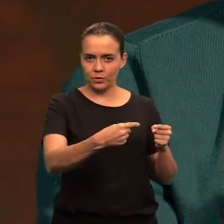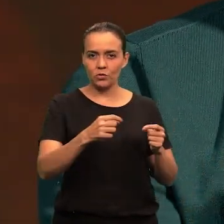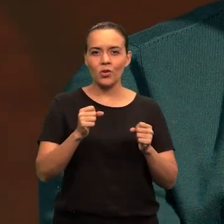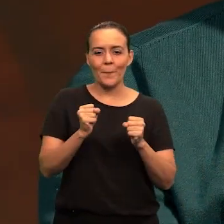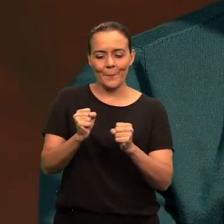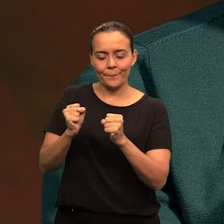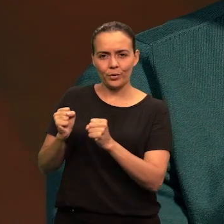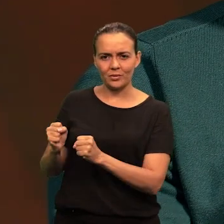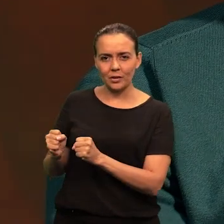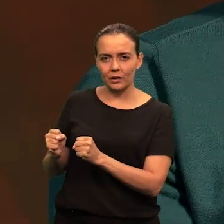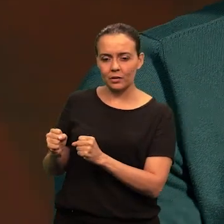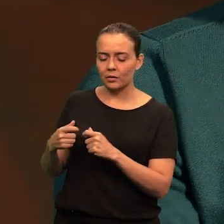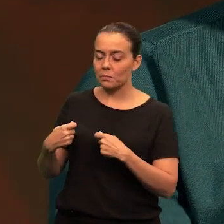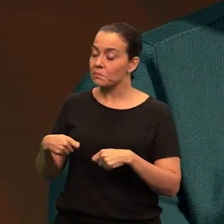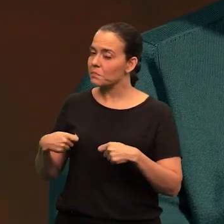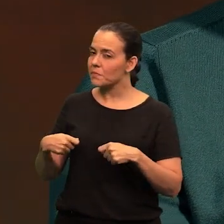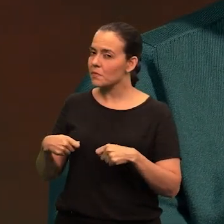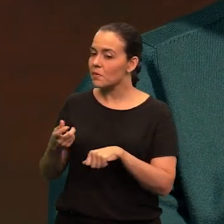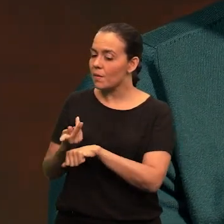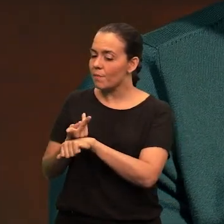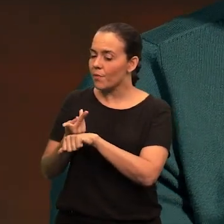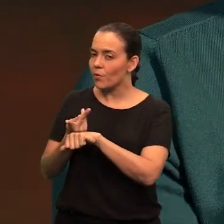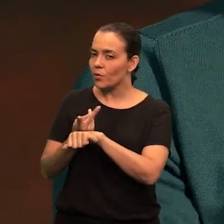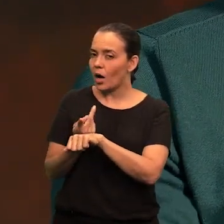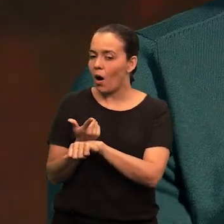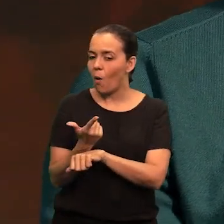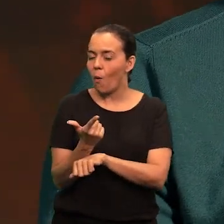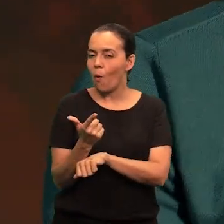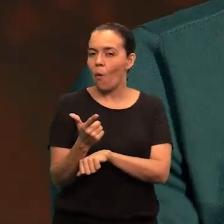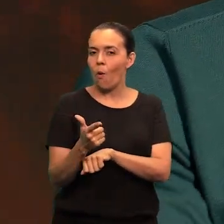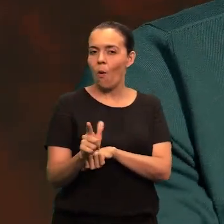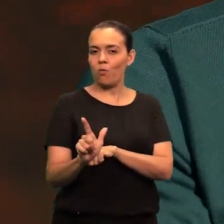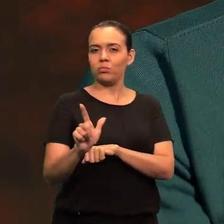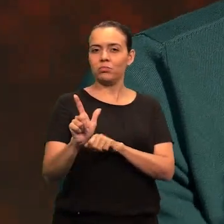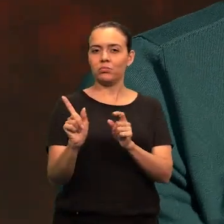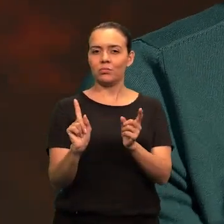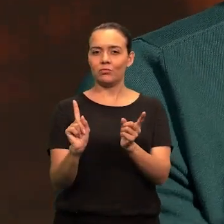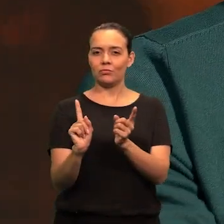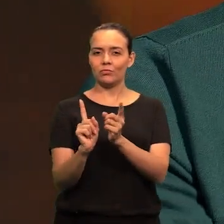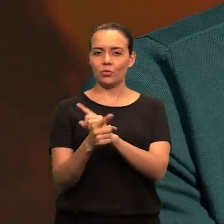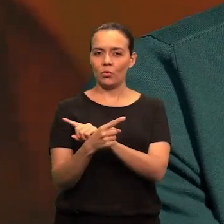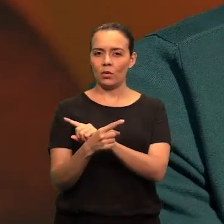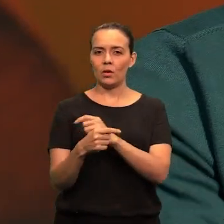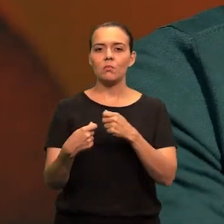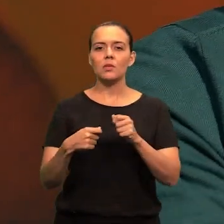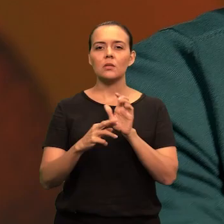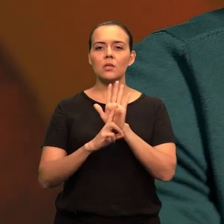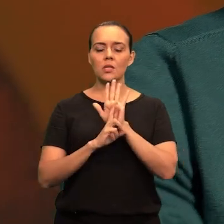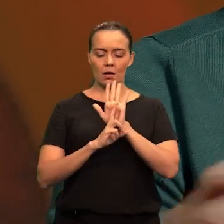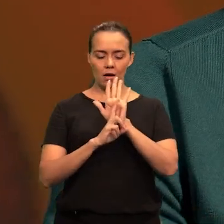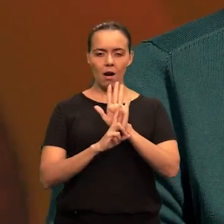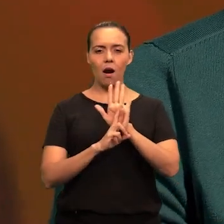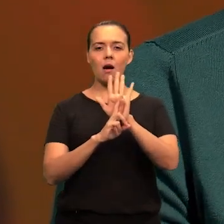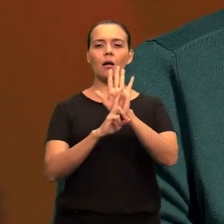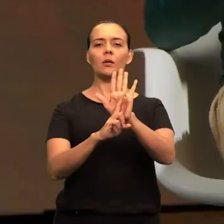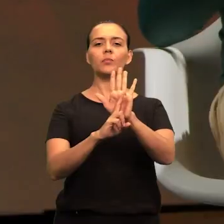nós tenhamos que buscar outras convergências. E para mim, a convergência passa pela noção de representatividade.